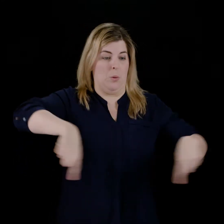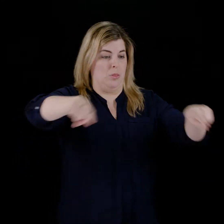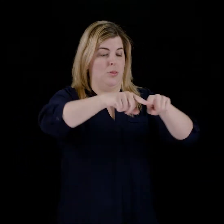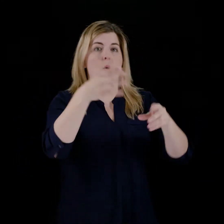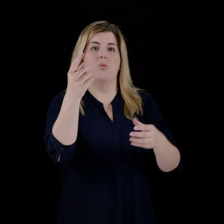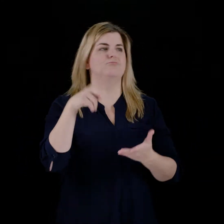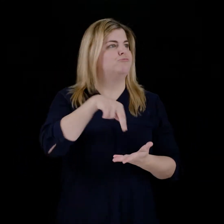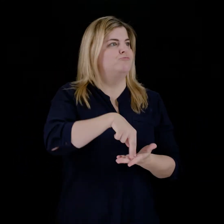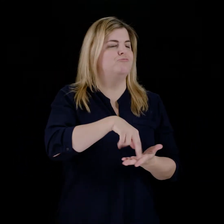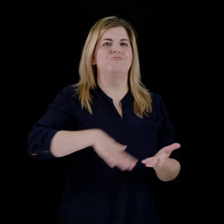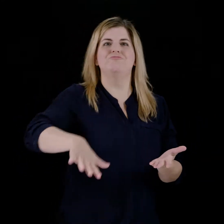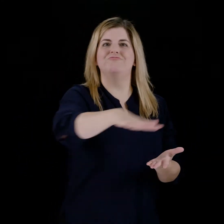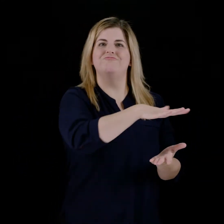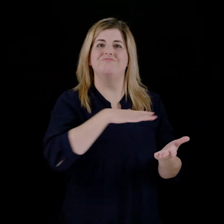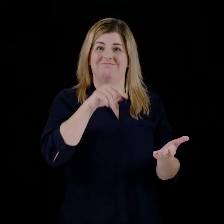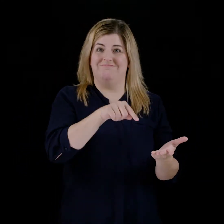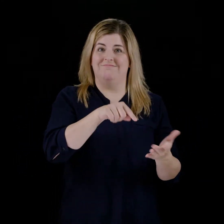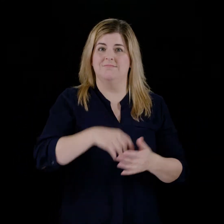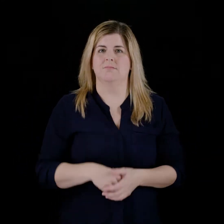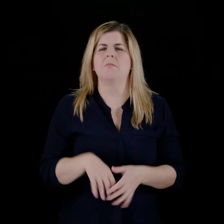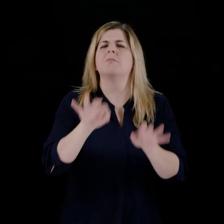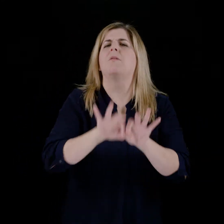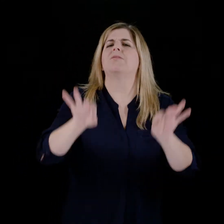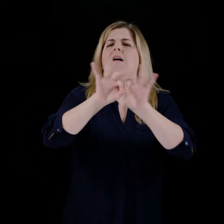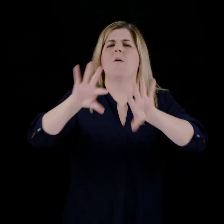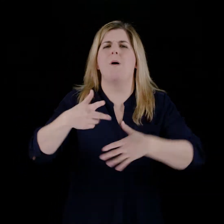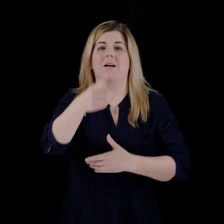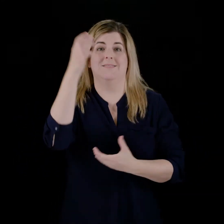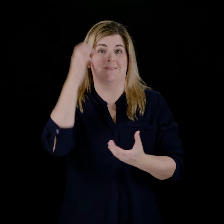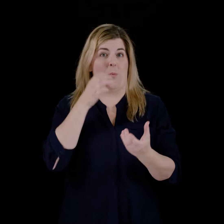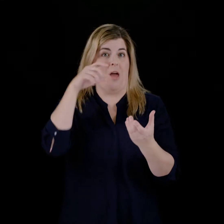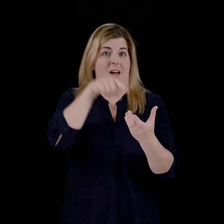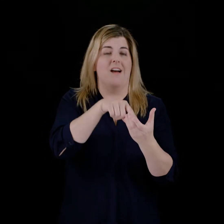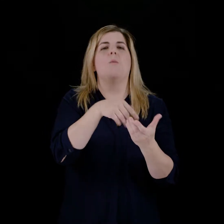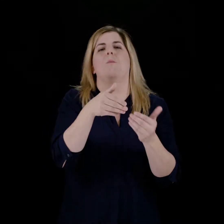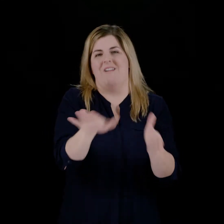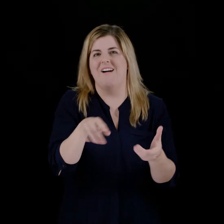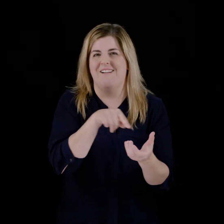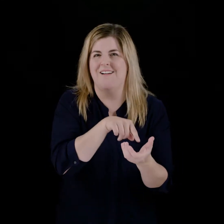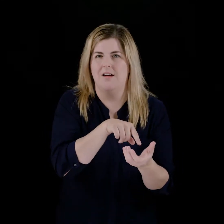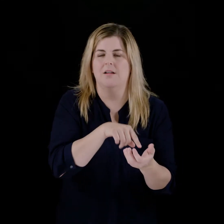la zone où vous vous trouvez physiquement, pourvu que votre appareil soit allumé et